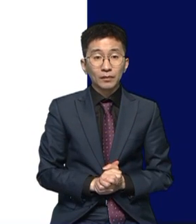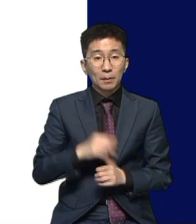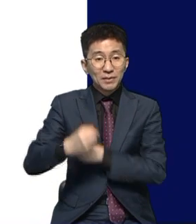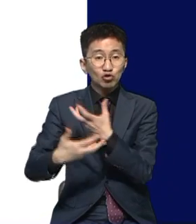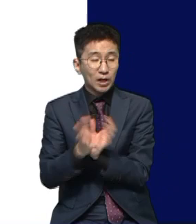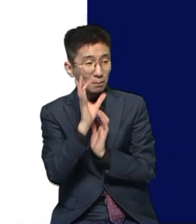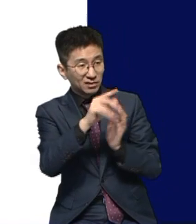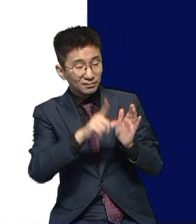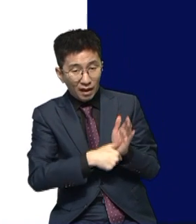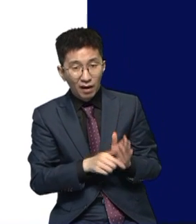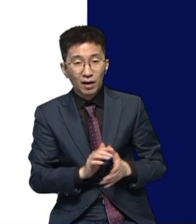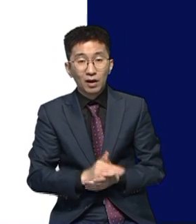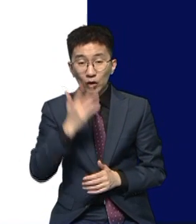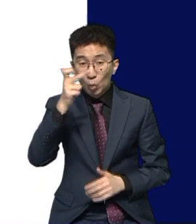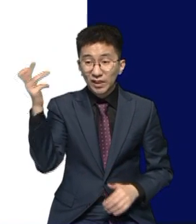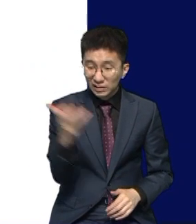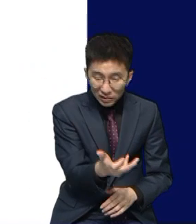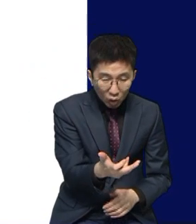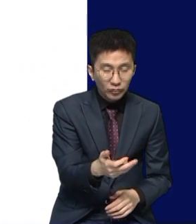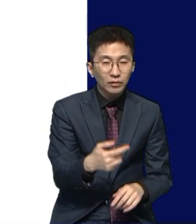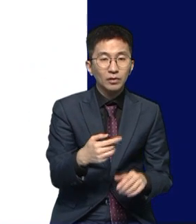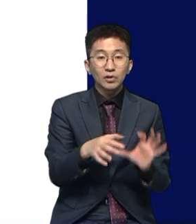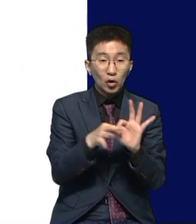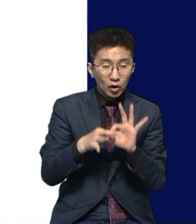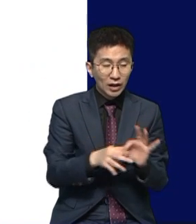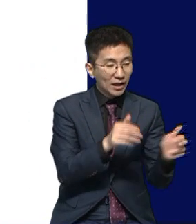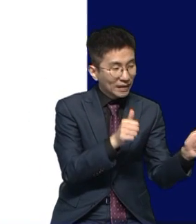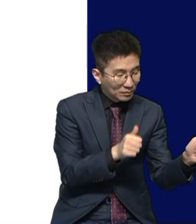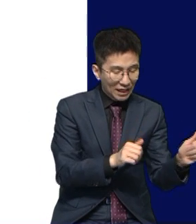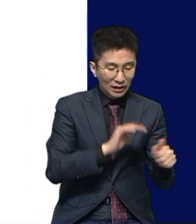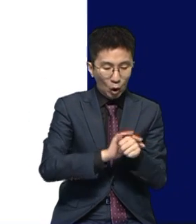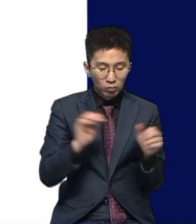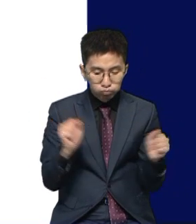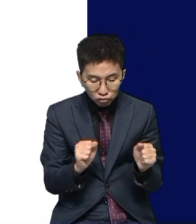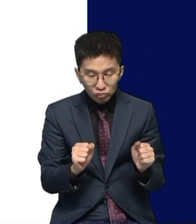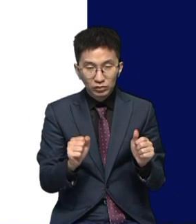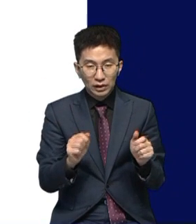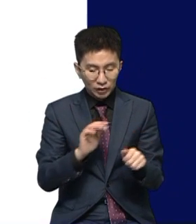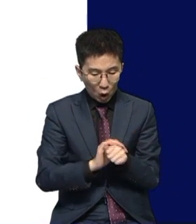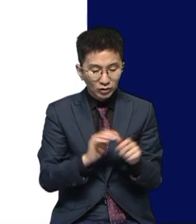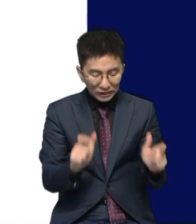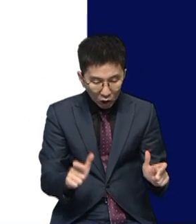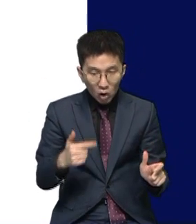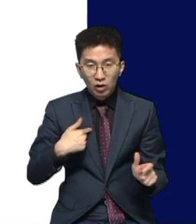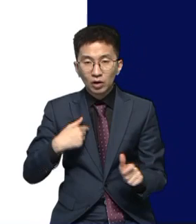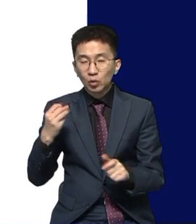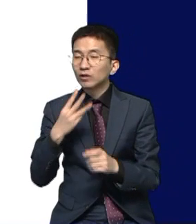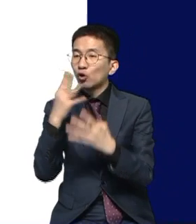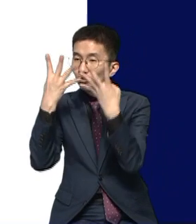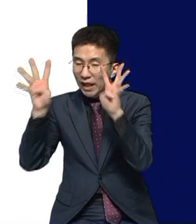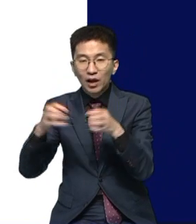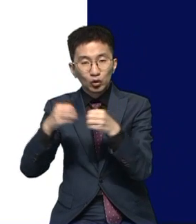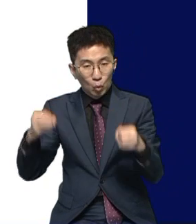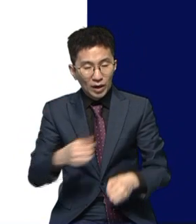16.6%에 불과했습니다. 민주당에서는 대통령실 용산 이전과 연결시켜 남성, 영남, 서울대 동문이 중심인 남영동 내각이라는 비판이 나왔습니다. SBS 조윤하입니다.